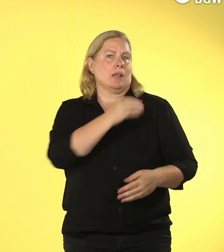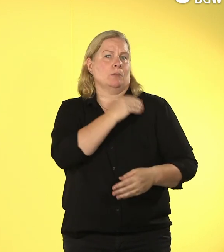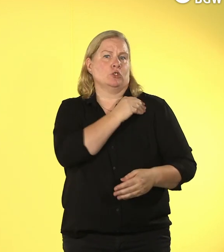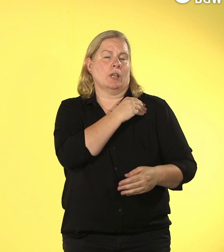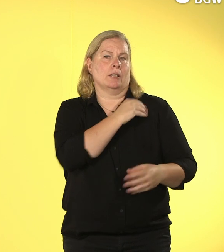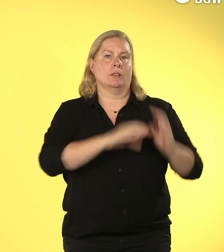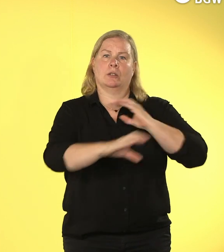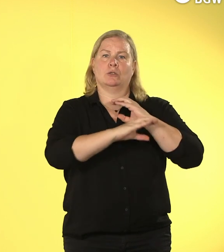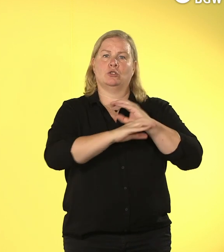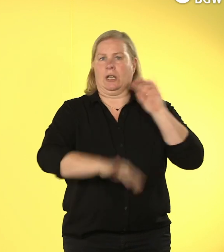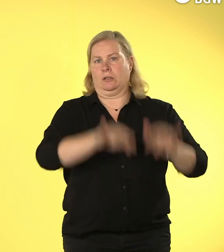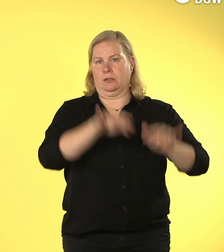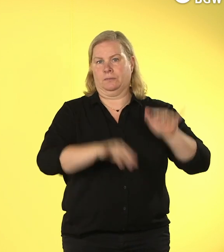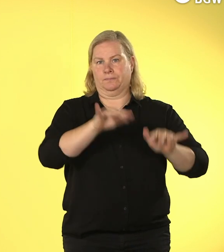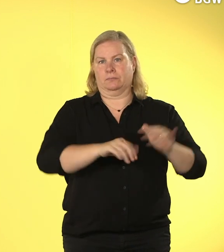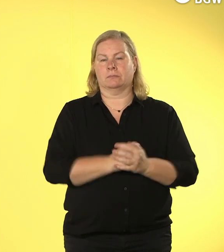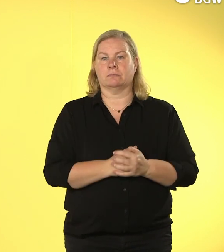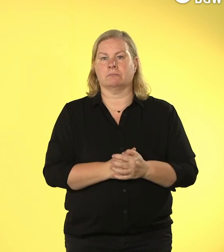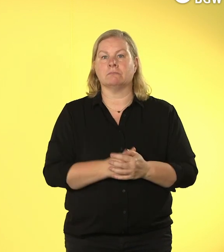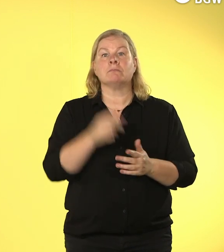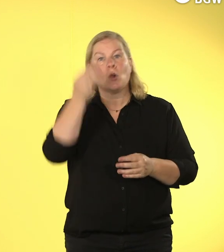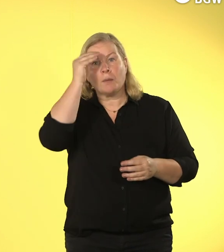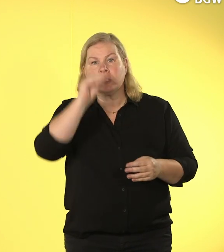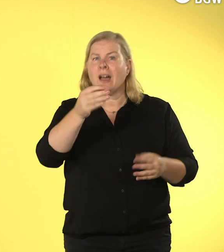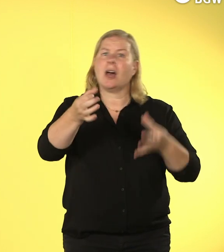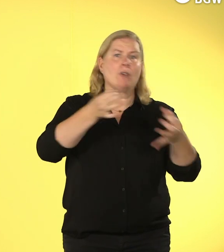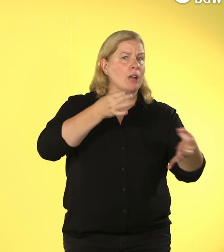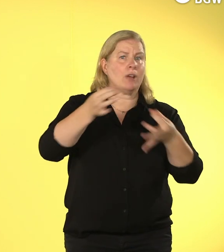immer auch eure Gedanken dazu. Und Fragen, die ihr habt.